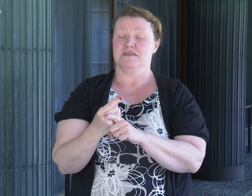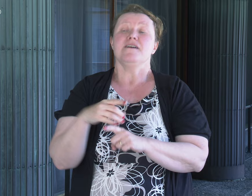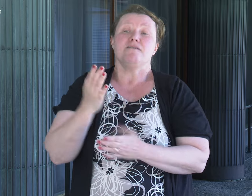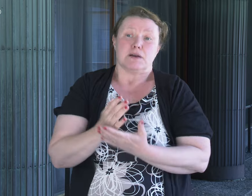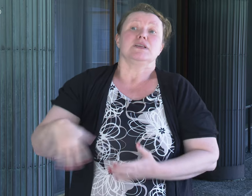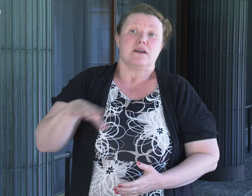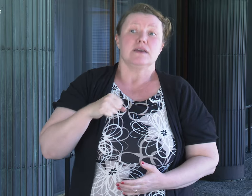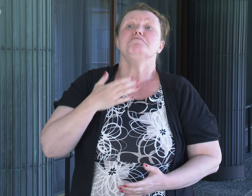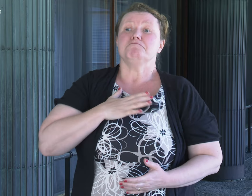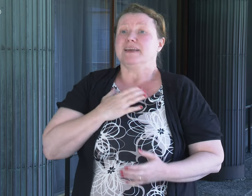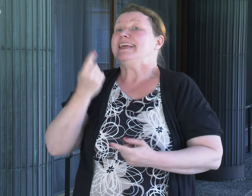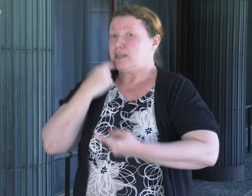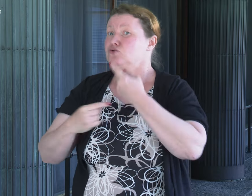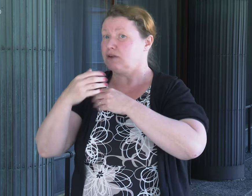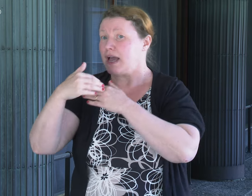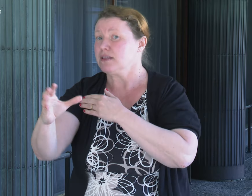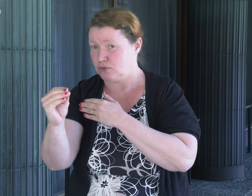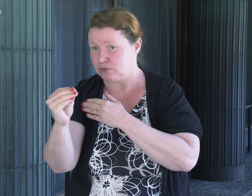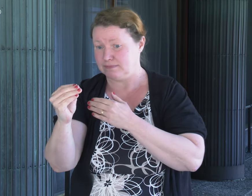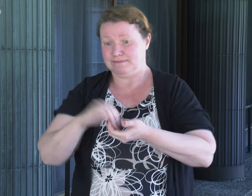Ja me kaikki haluamme varmasti jatkaa keskustelua.